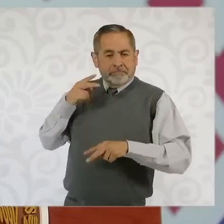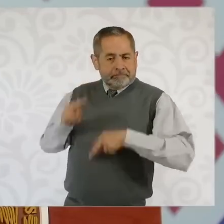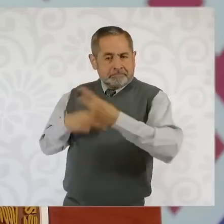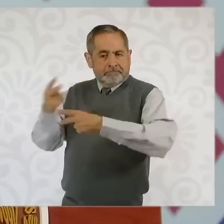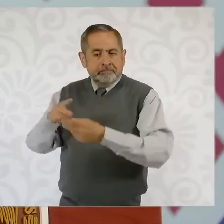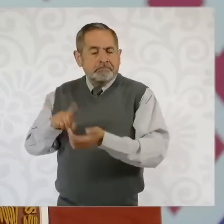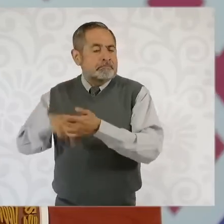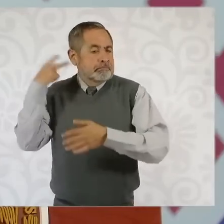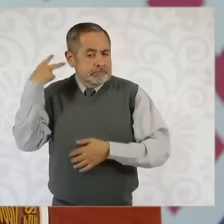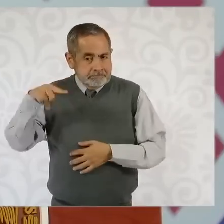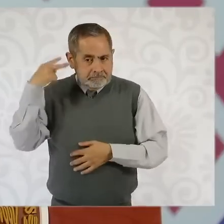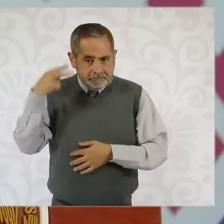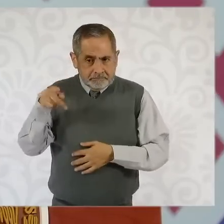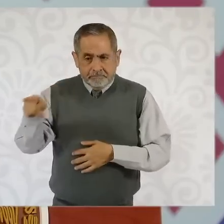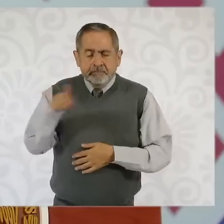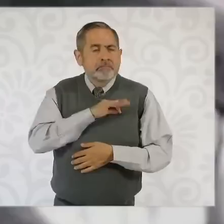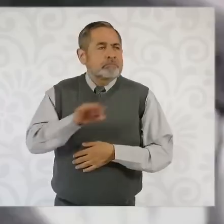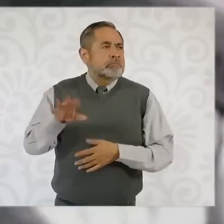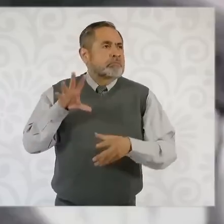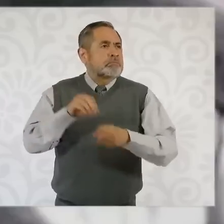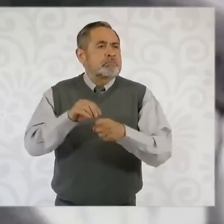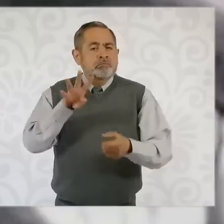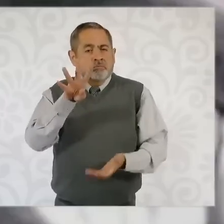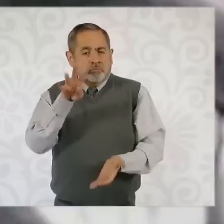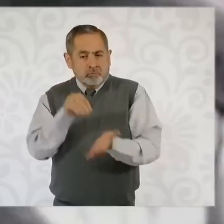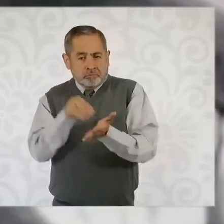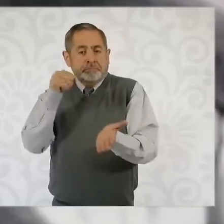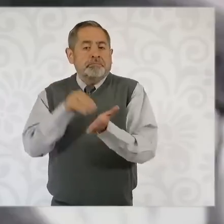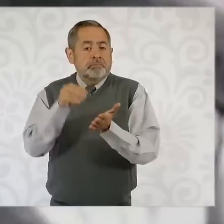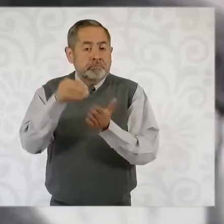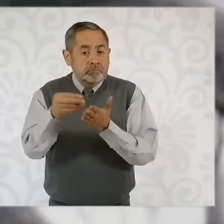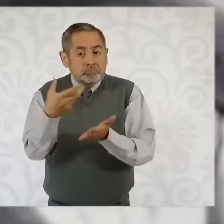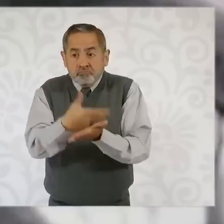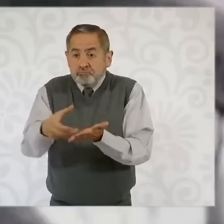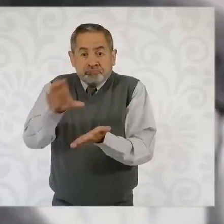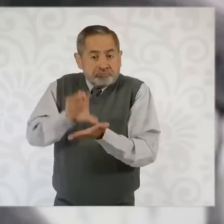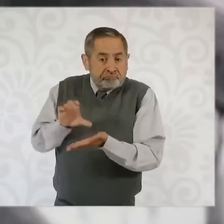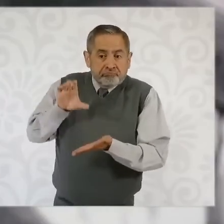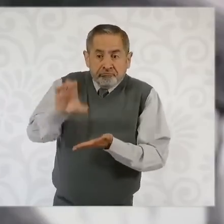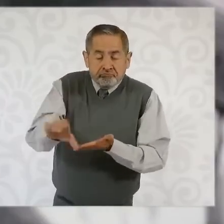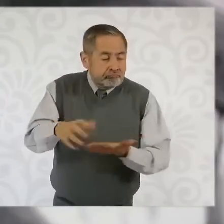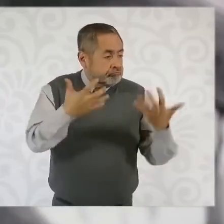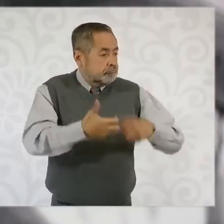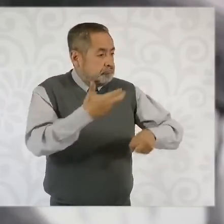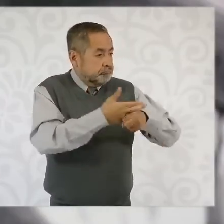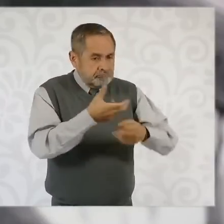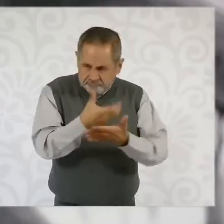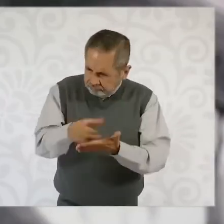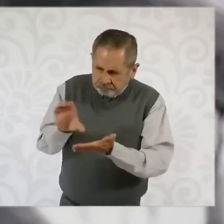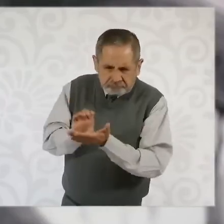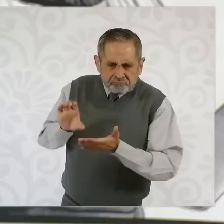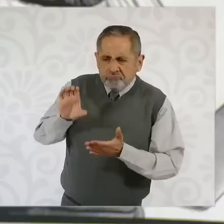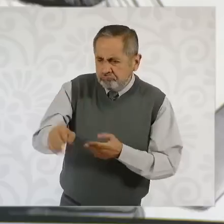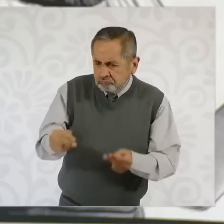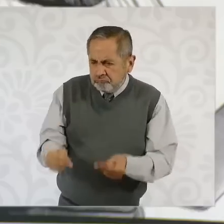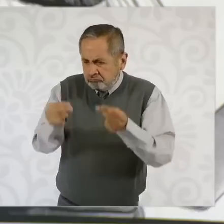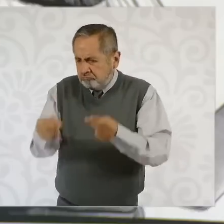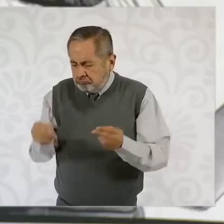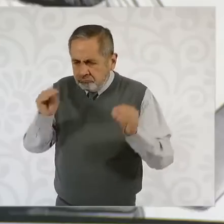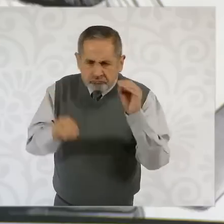de Veracruz hay cerca de 4000 millones de pesos de inversión de empresarios eh principalmente